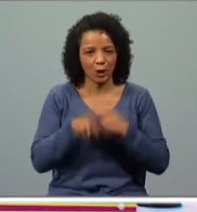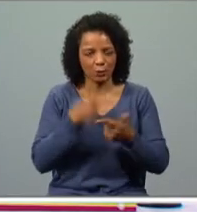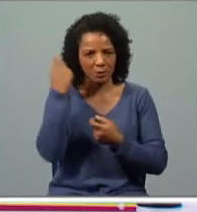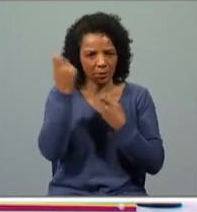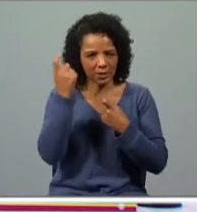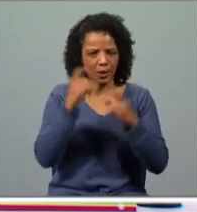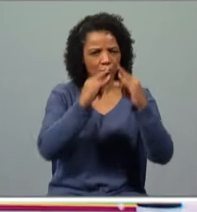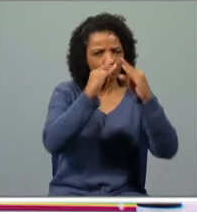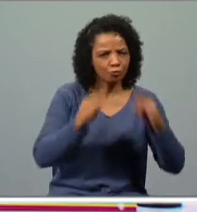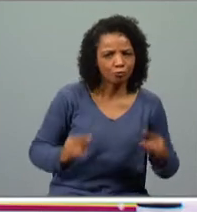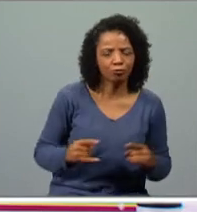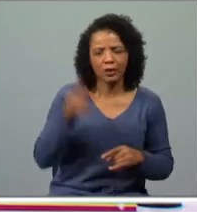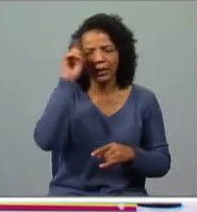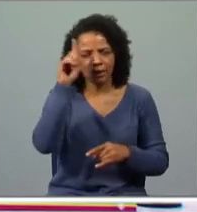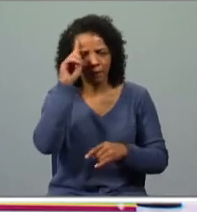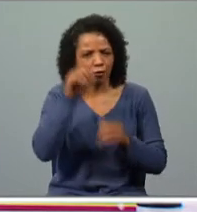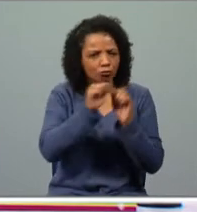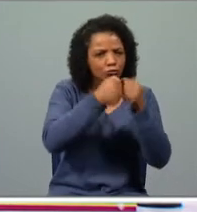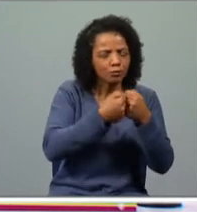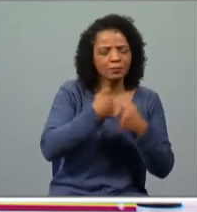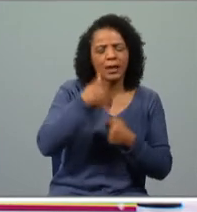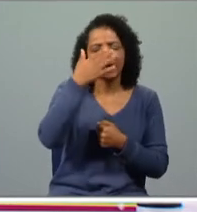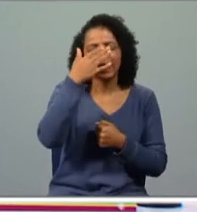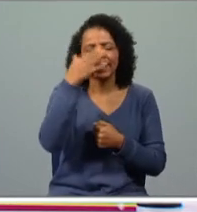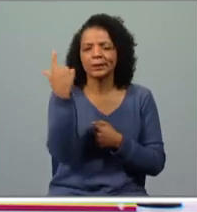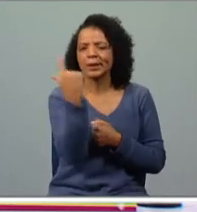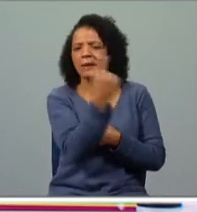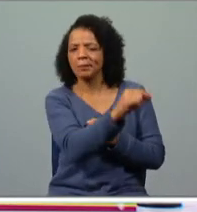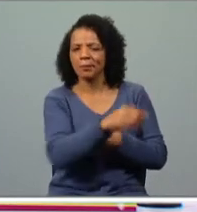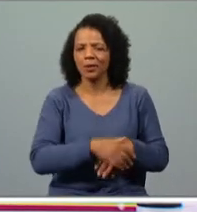tendas arrumaram os cavalos e fingiram que se iam embora que tinham vestido da 帳篷收拾馬匹，假裝誰要離開 誰穿著